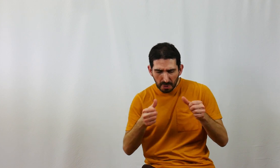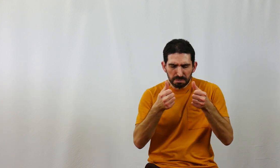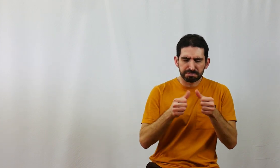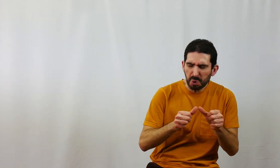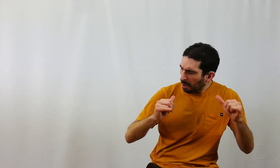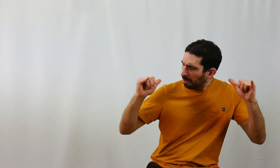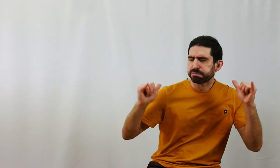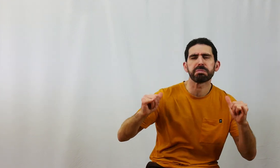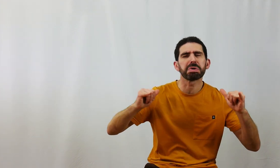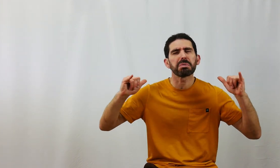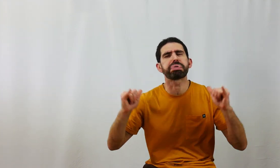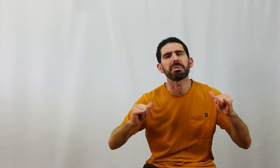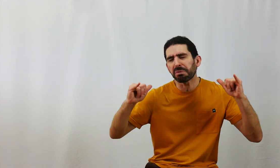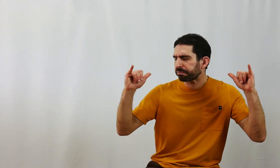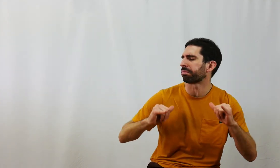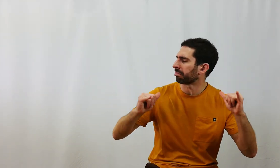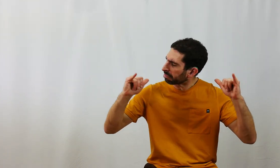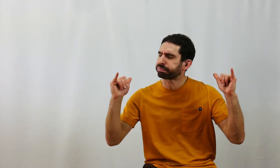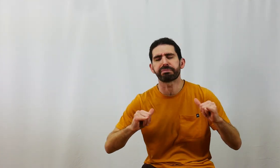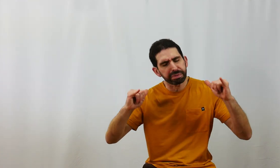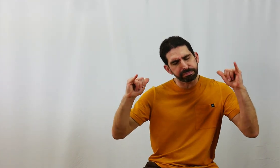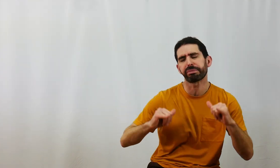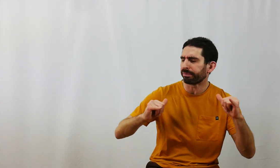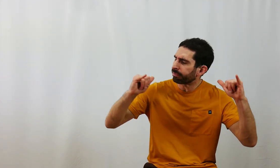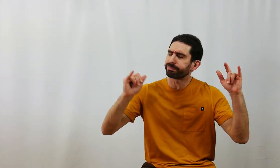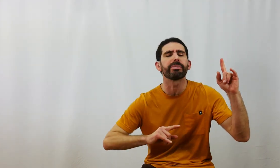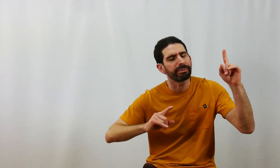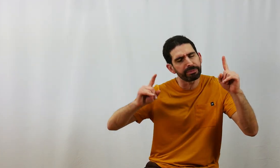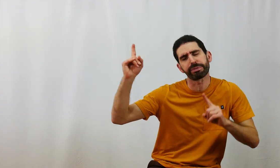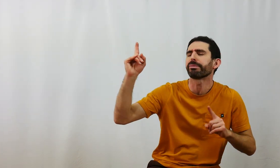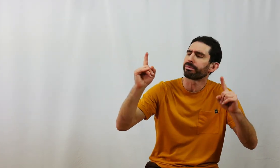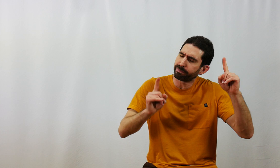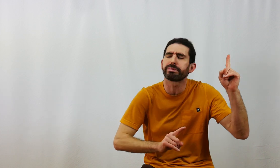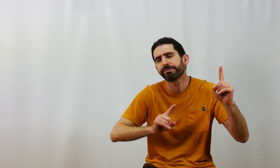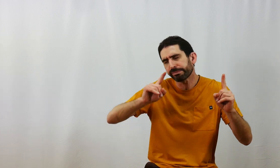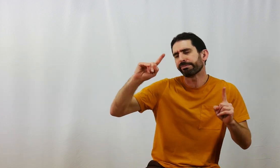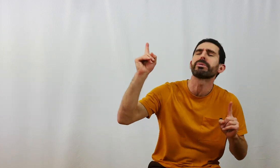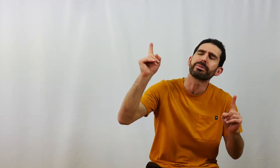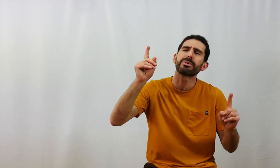C'était la fête aux poux ! *Grosse fiesta*